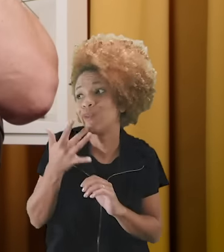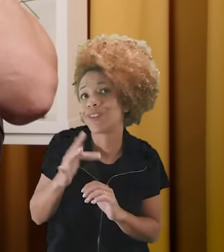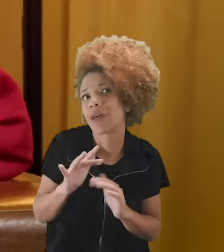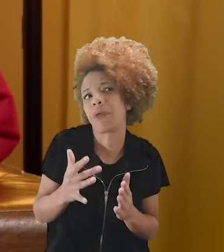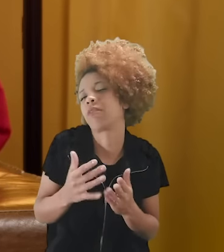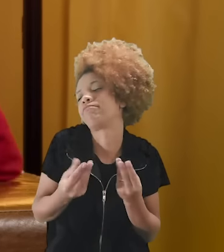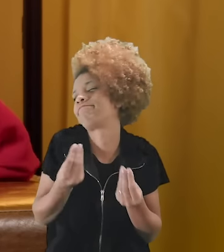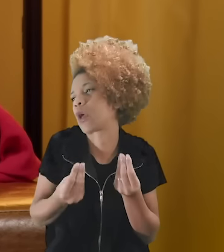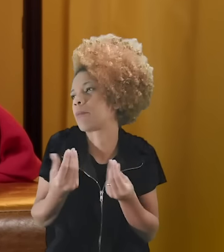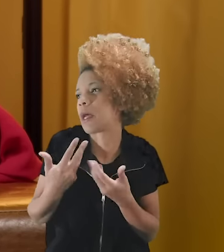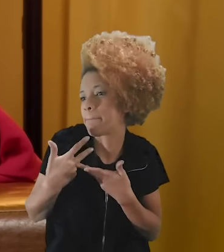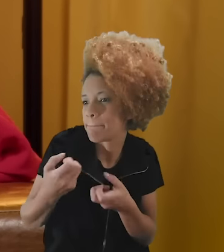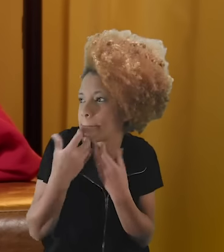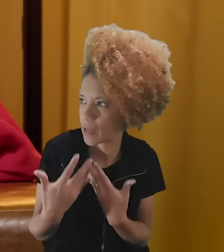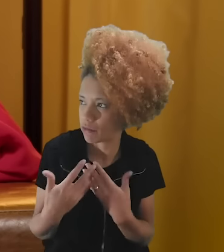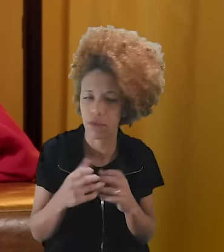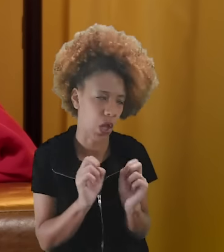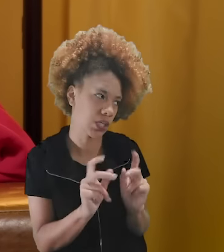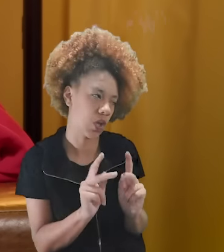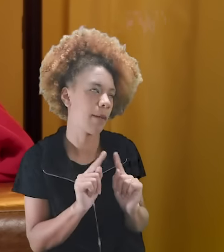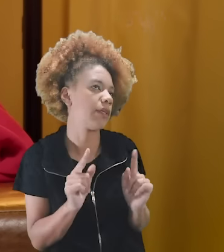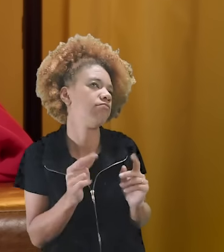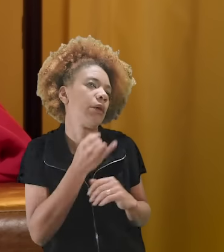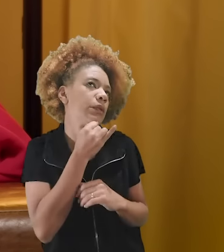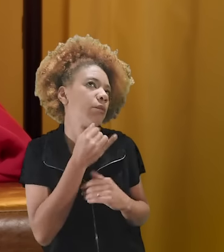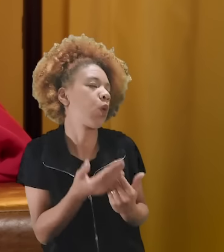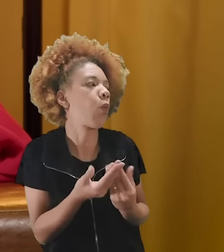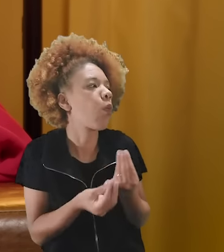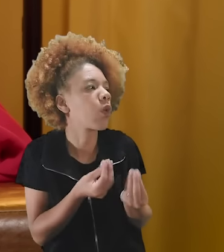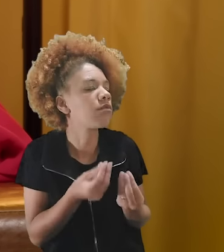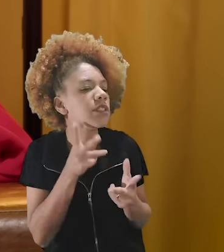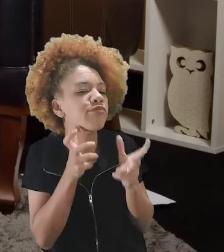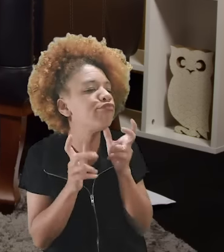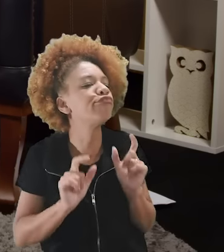saber que você tá sendo bem recebida no lugar Ok Ok é que tipo de de coisa que vocês ouvem